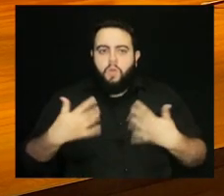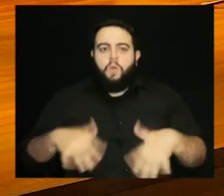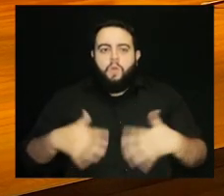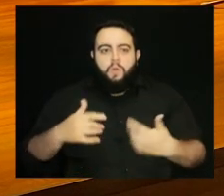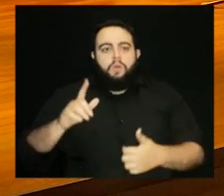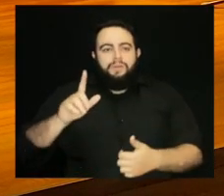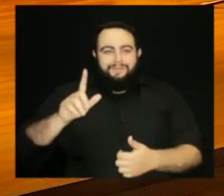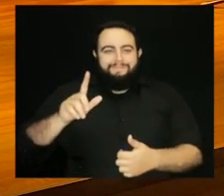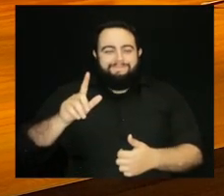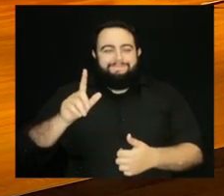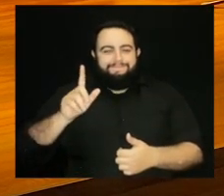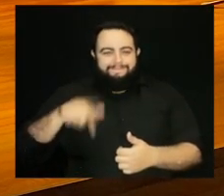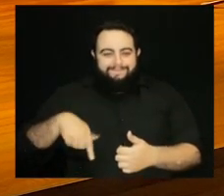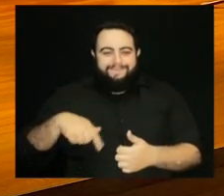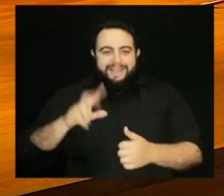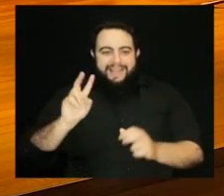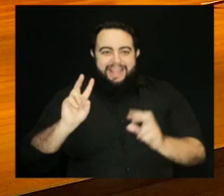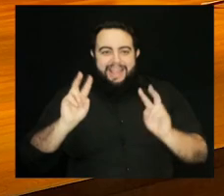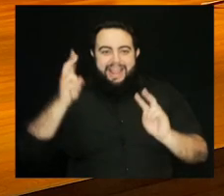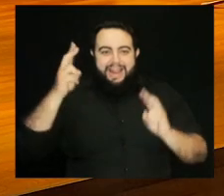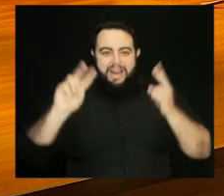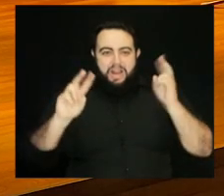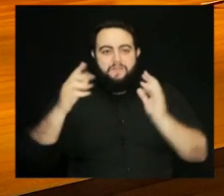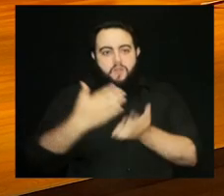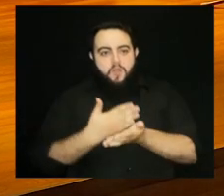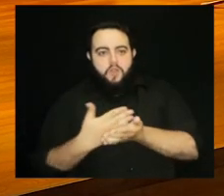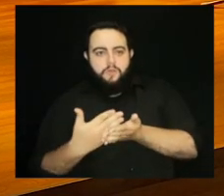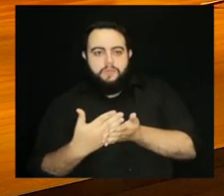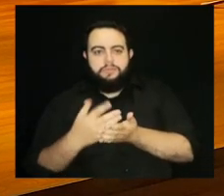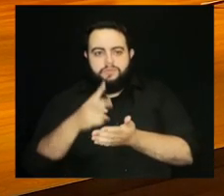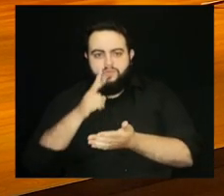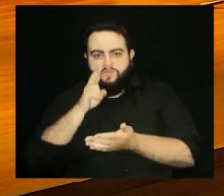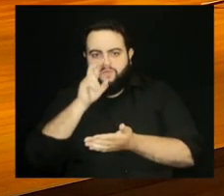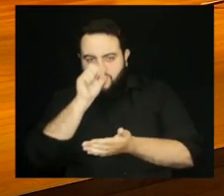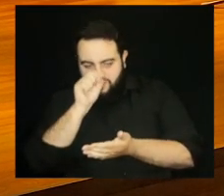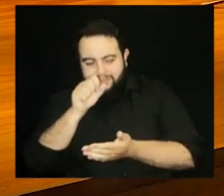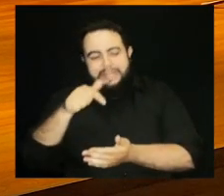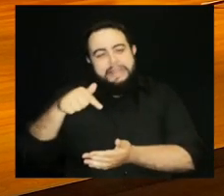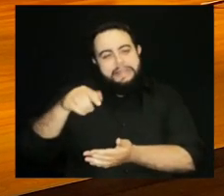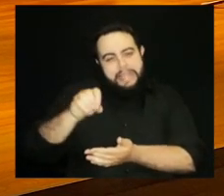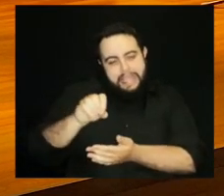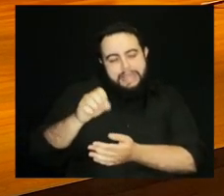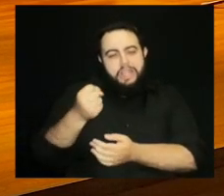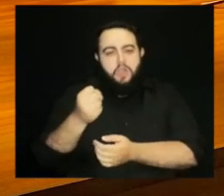começa a ficar muito forte a partir de 1870, 1880 e a gente sempre associa carnaval a samba e